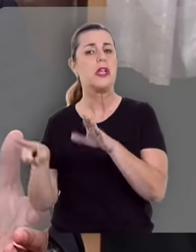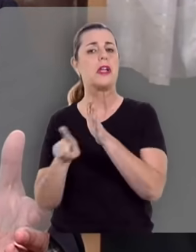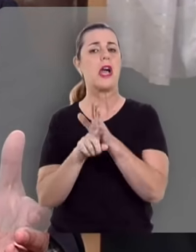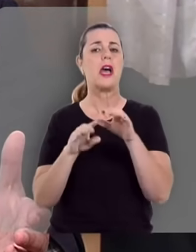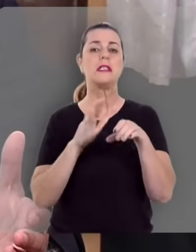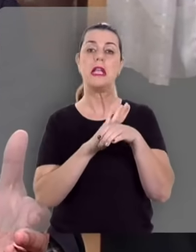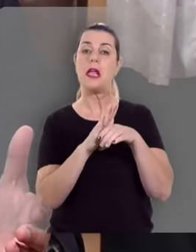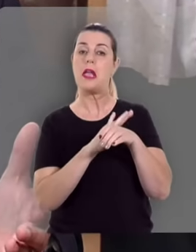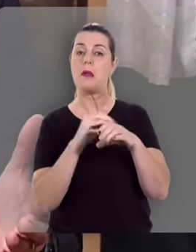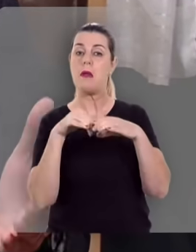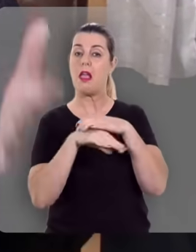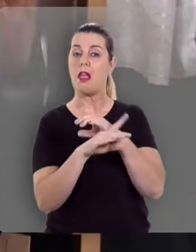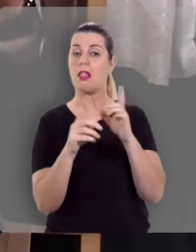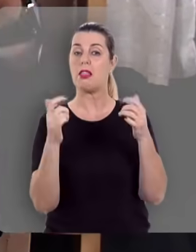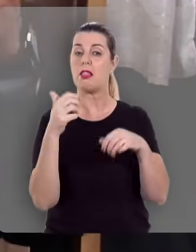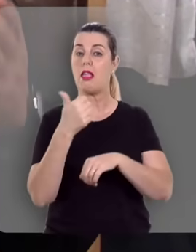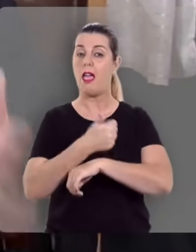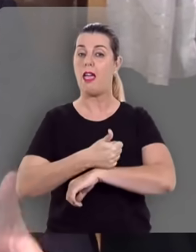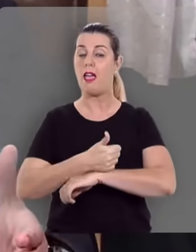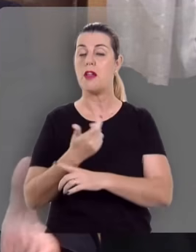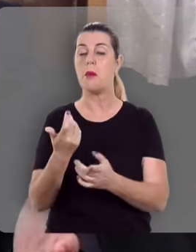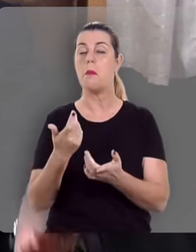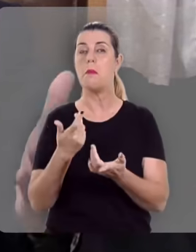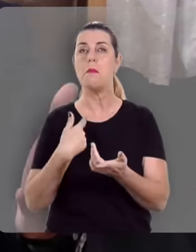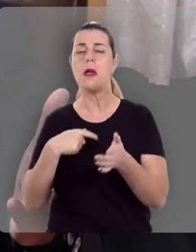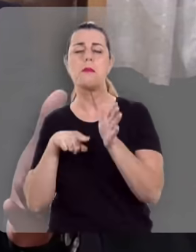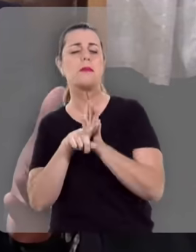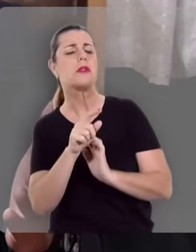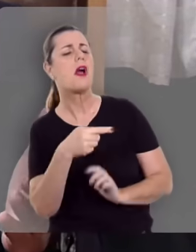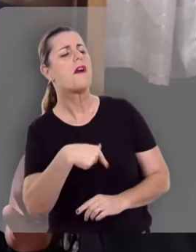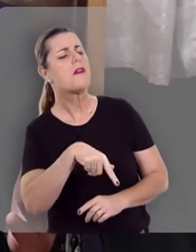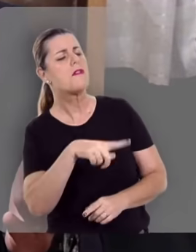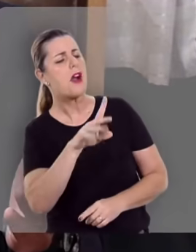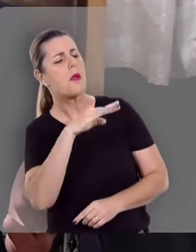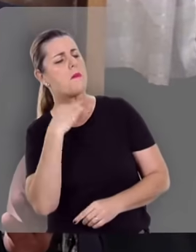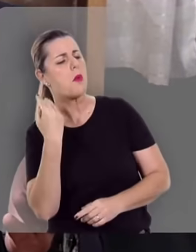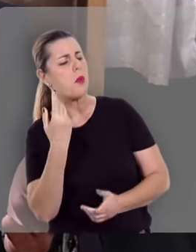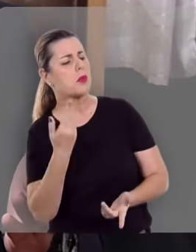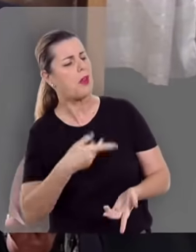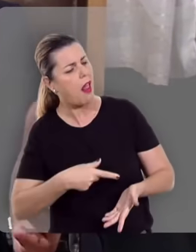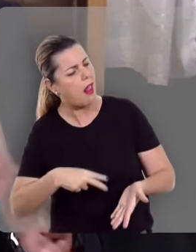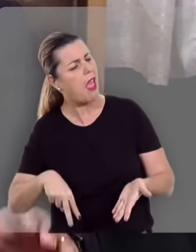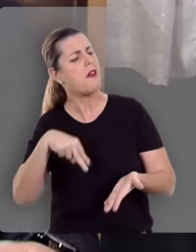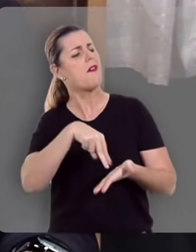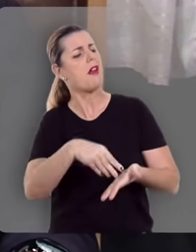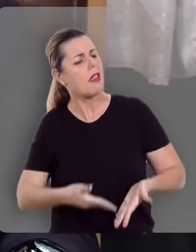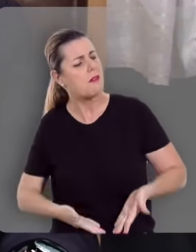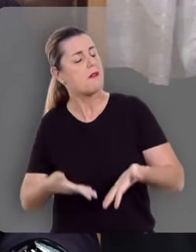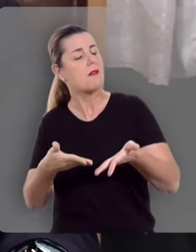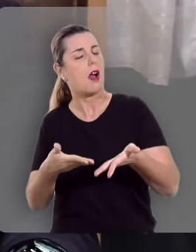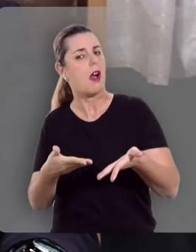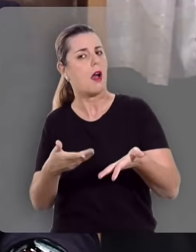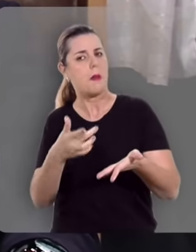de onde eu moro e de ser mortos levantem-se vocês vão colocar uma camisa de força ele mas a Bíblia